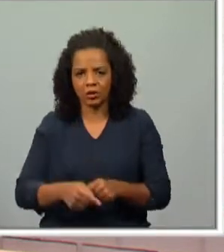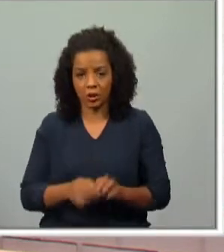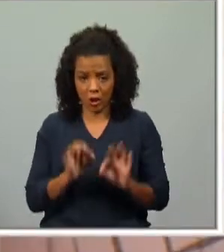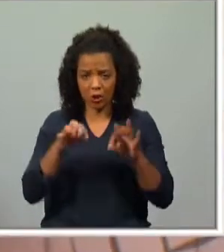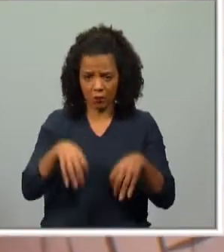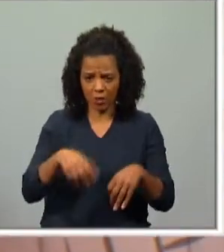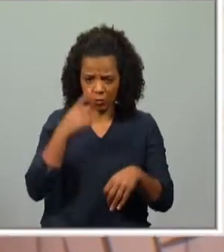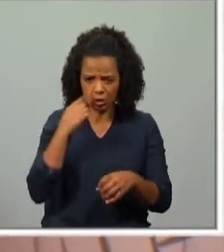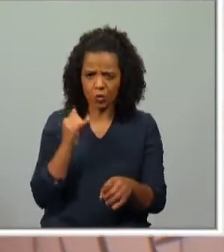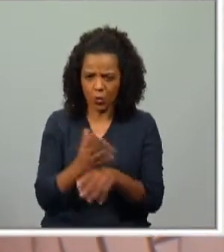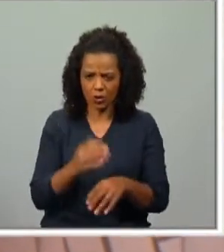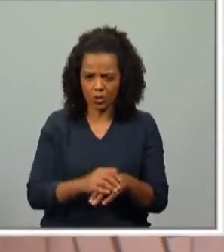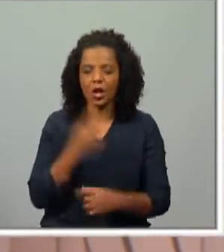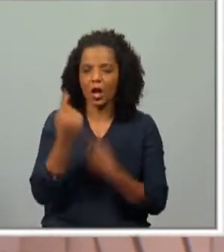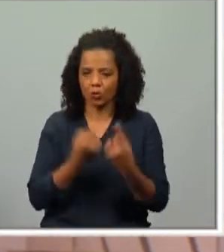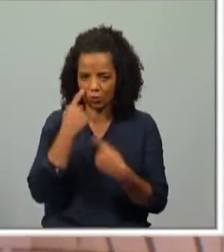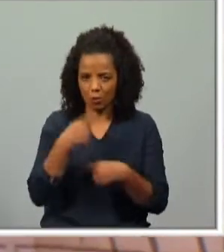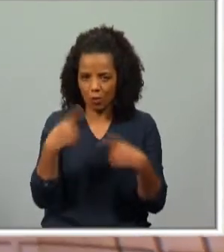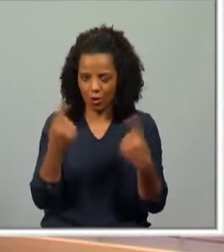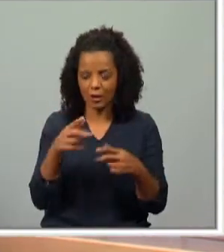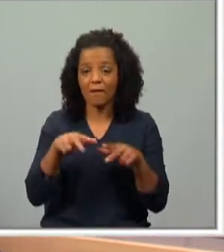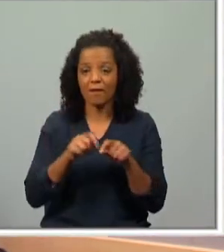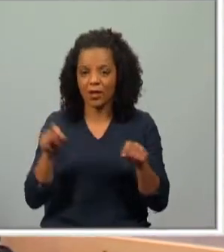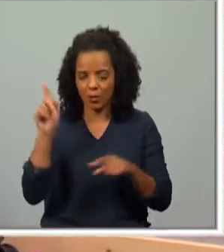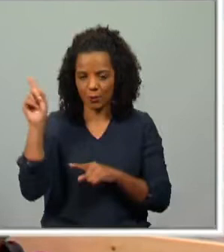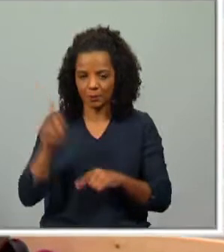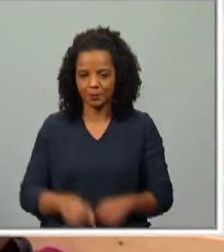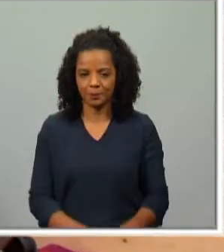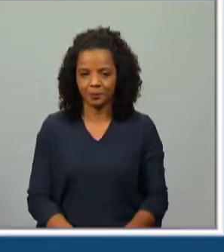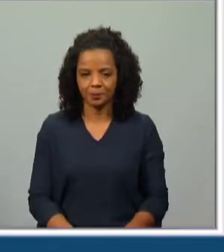outras eu vou trazer algumas Então vê o vídeo 其他的我會帶一些所以看看視頻